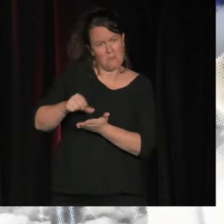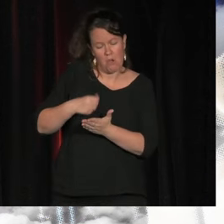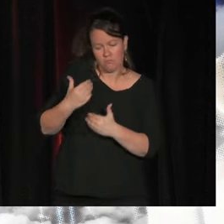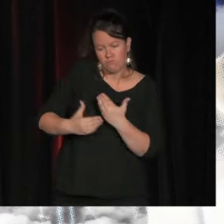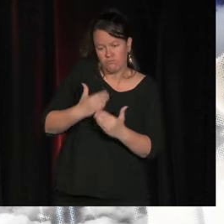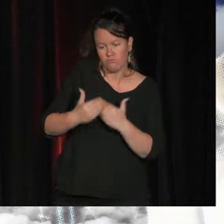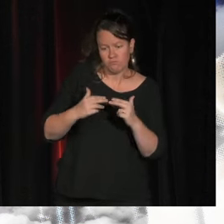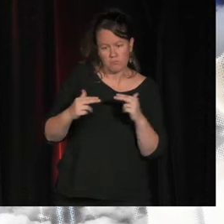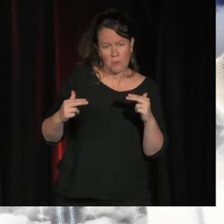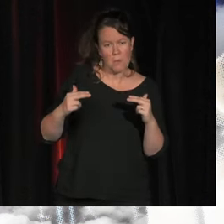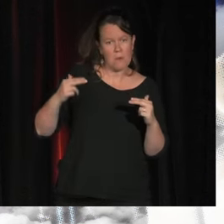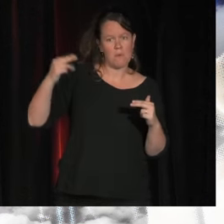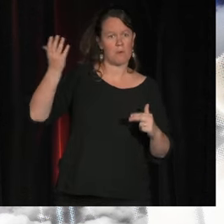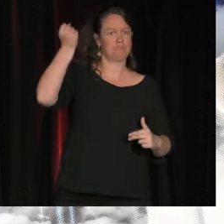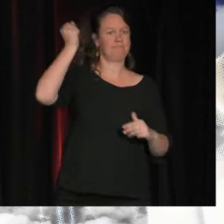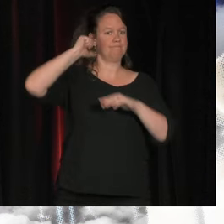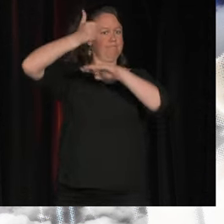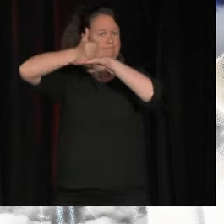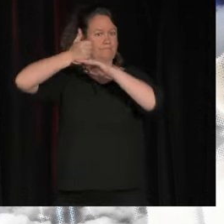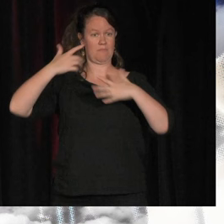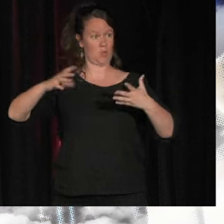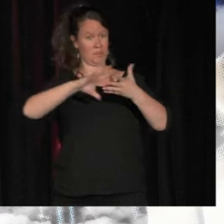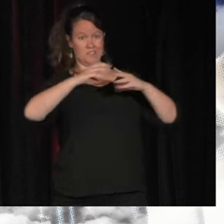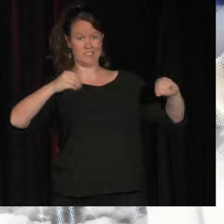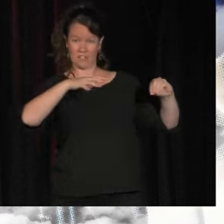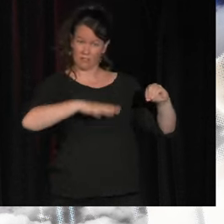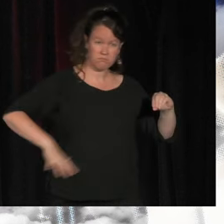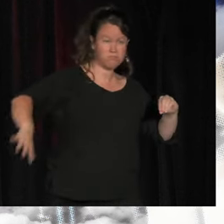Et c'est lui qui est responsable en grande partie du design de tous les raids de World of Warcraft.